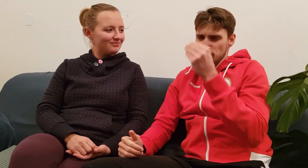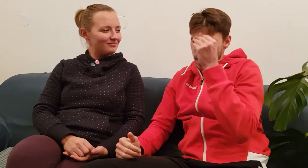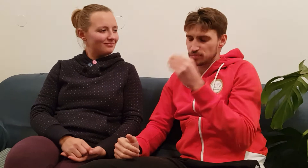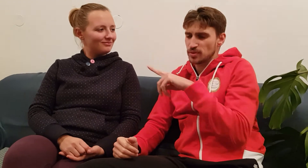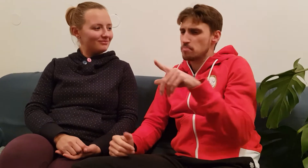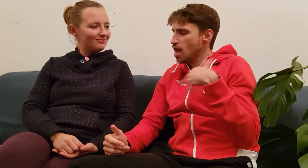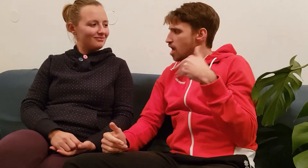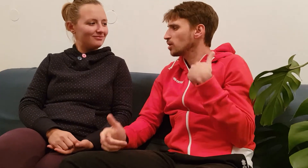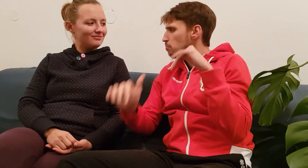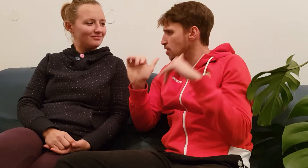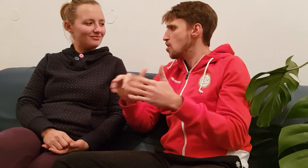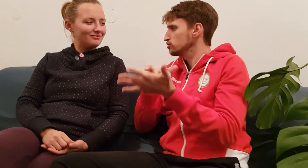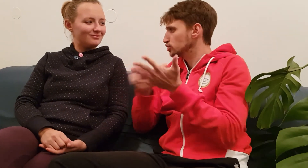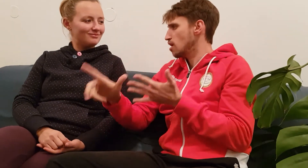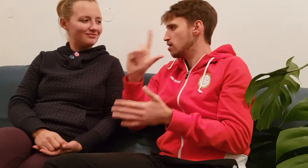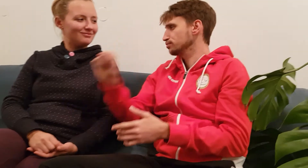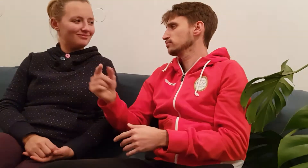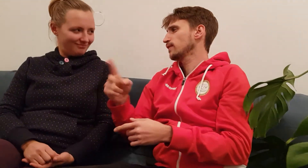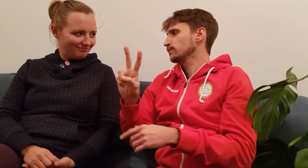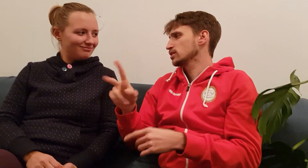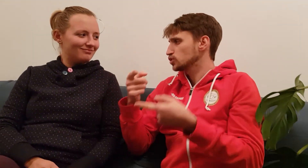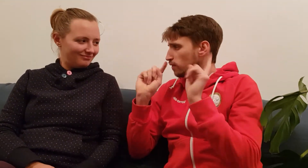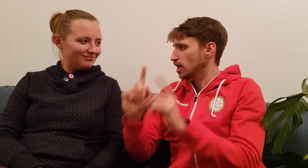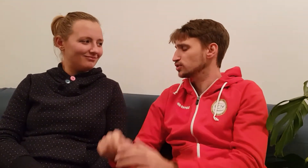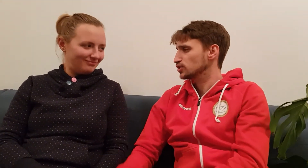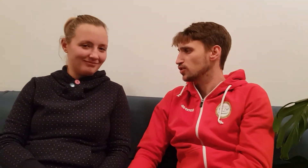Upam, da bodo mladi šli na Slovaško.